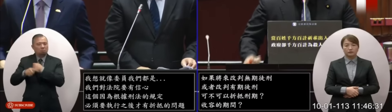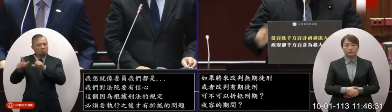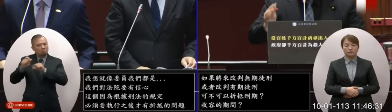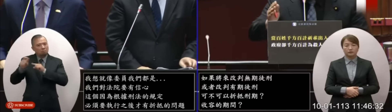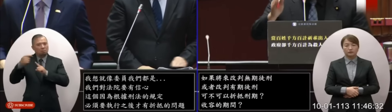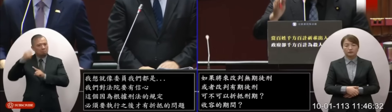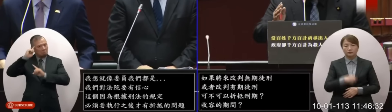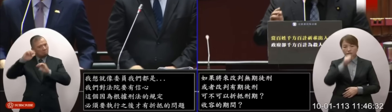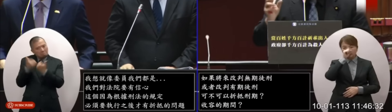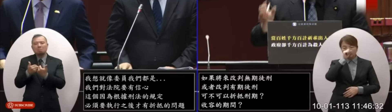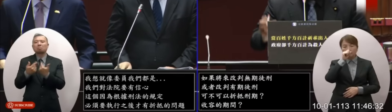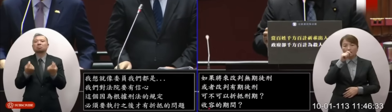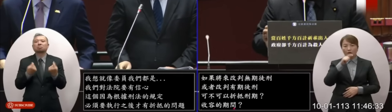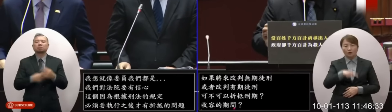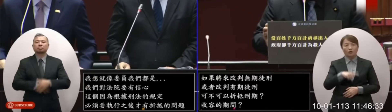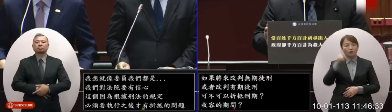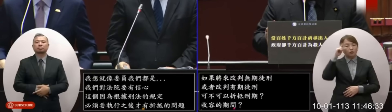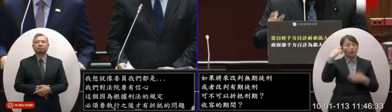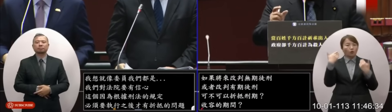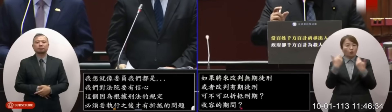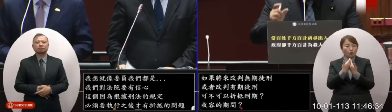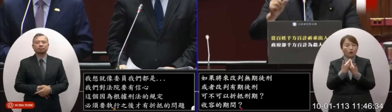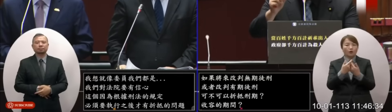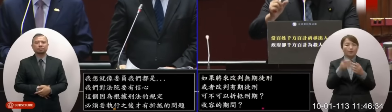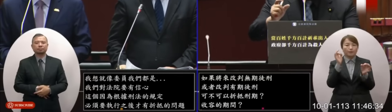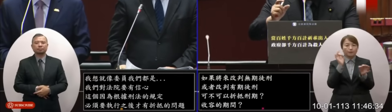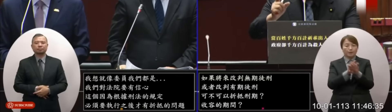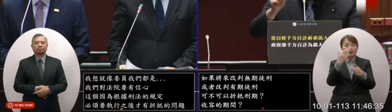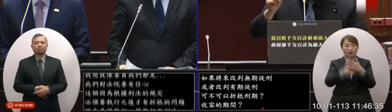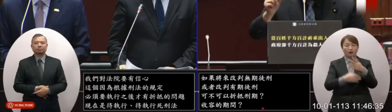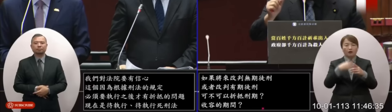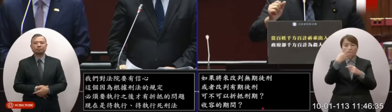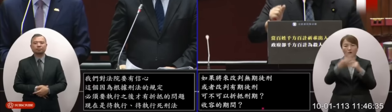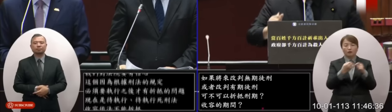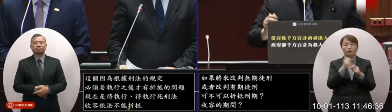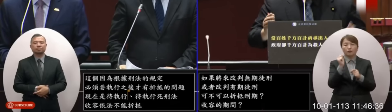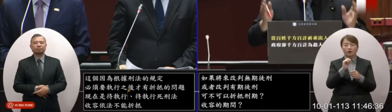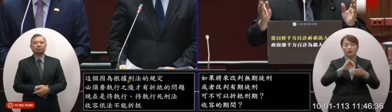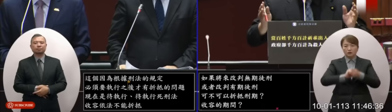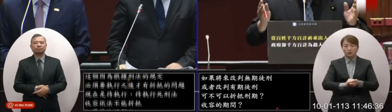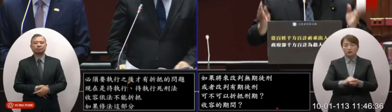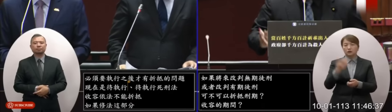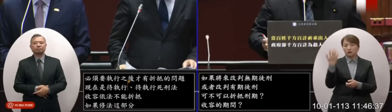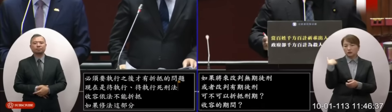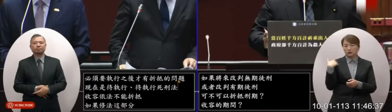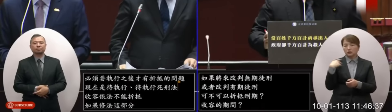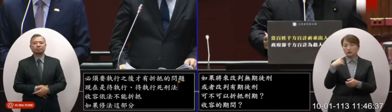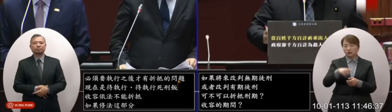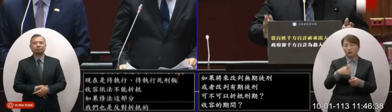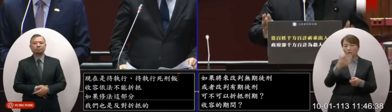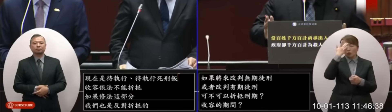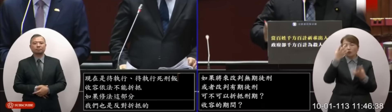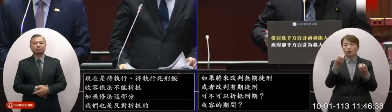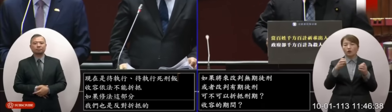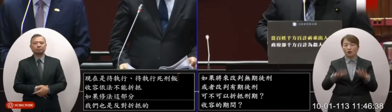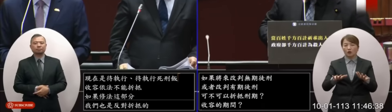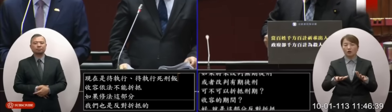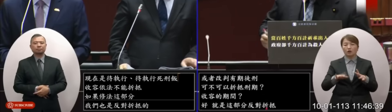好就是這部分你們反對折抵嘛 好但我想說 這個只是一個確定下來 因為以前沒有這個問題 那現在既然發生了